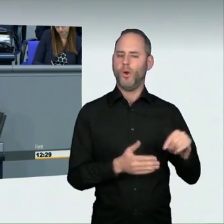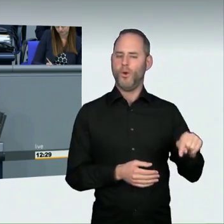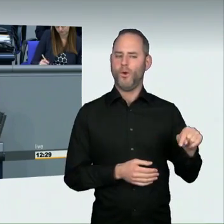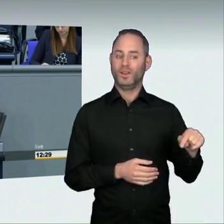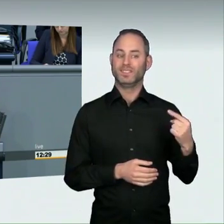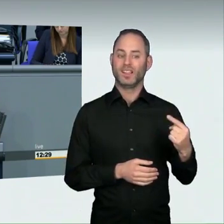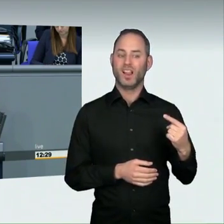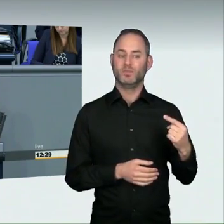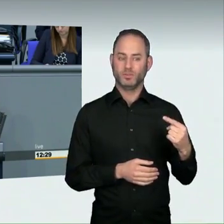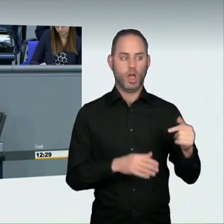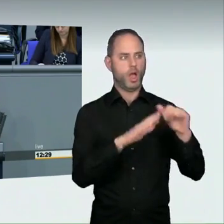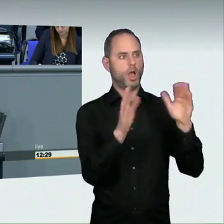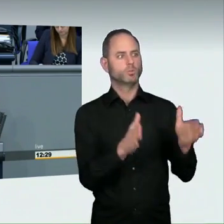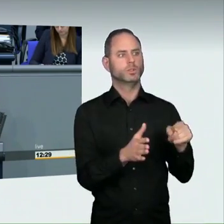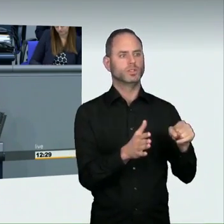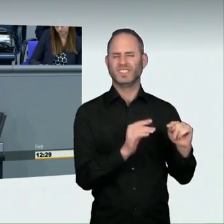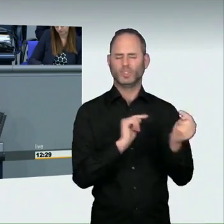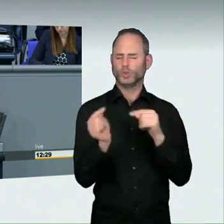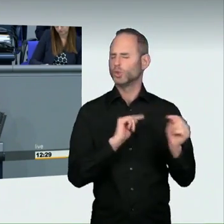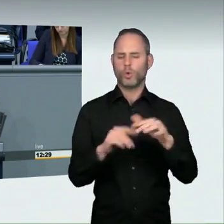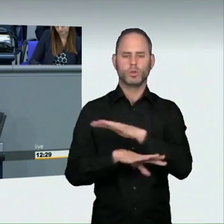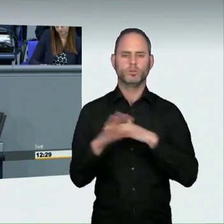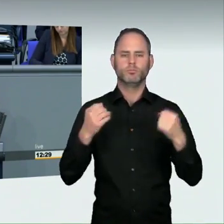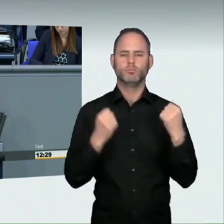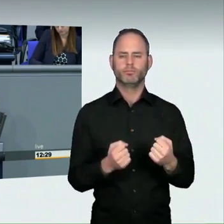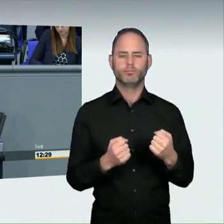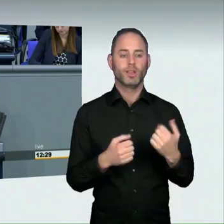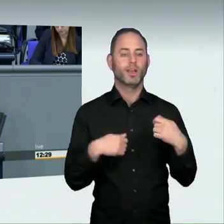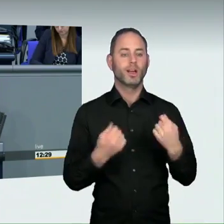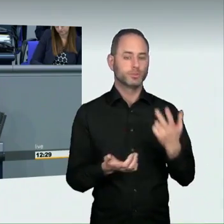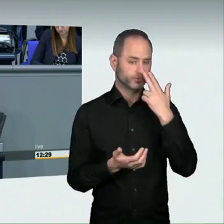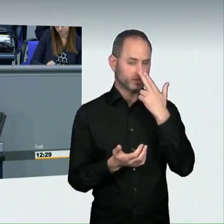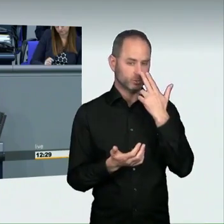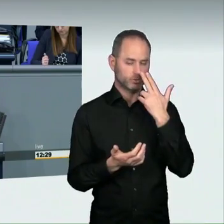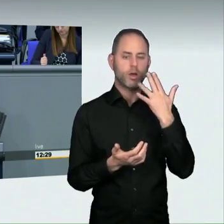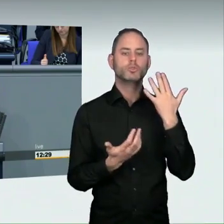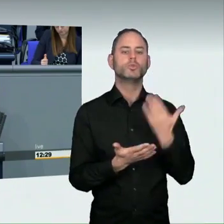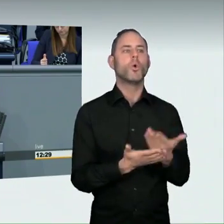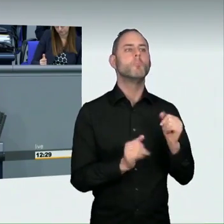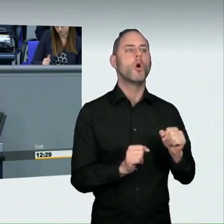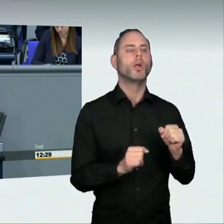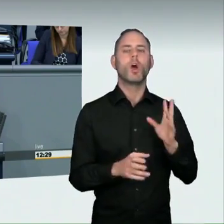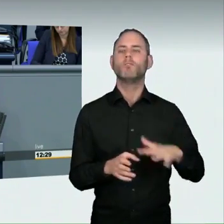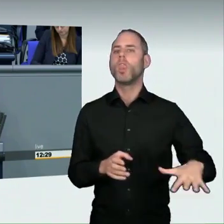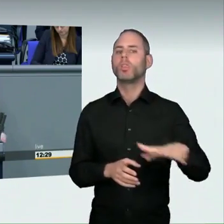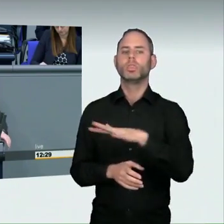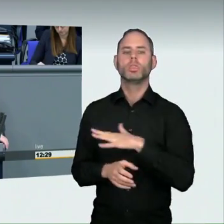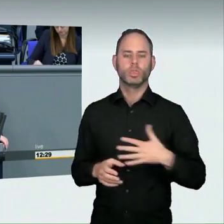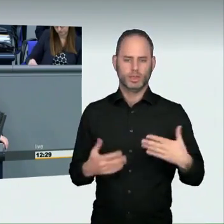hat einem Freund von mir gehört. Nachdem er gestorben war, haben seine Kinder das Haus meistbietend weiterverkauft. Der neue Eigentümer hat eine umfassende Modernisierung angekündigt.